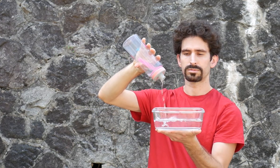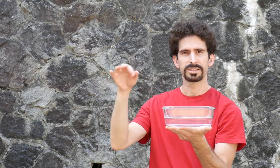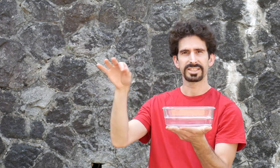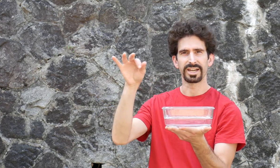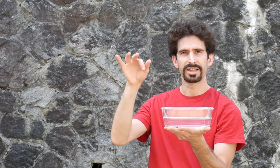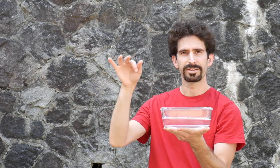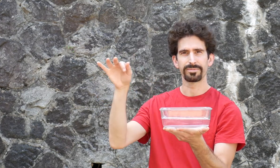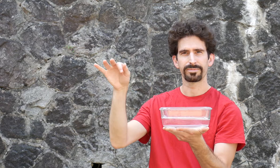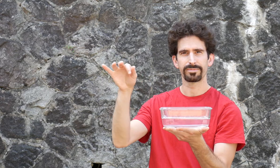*Sel*